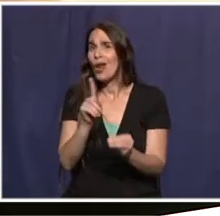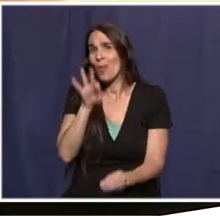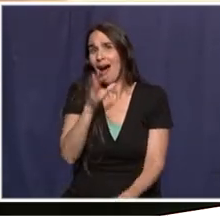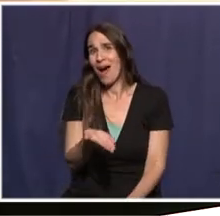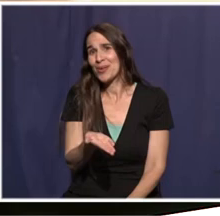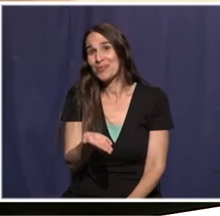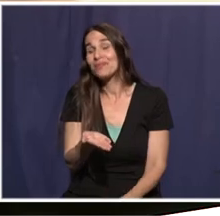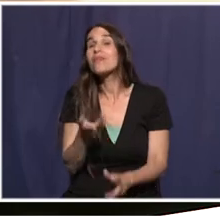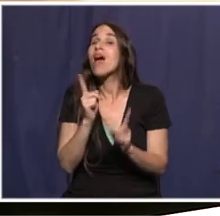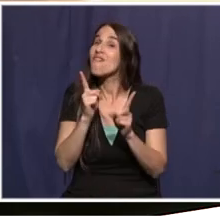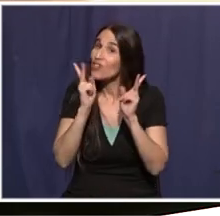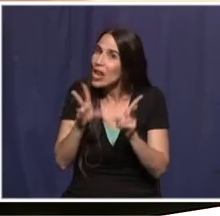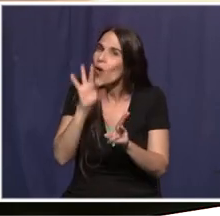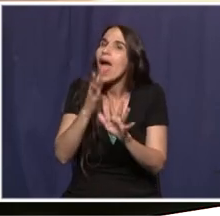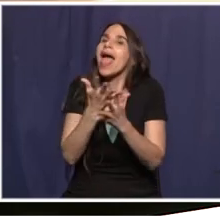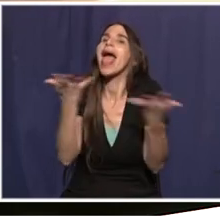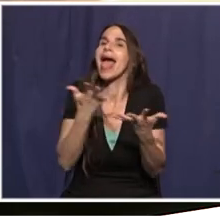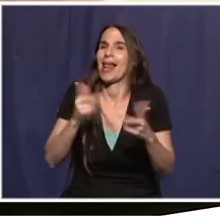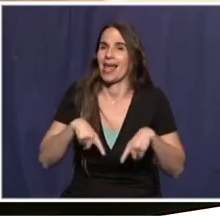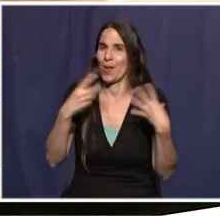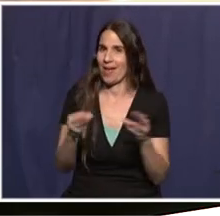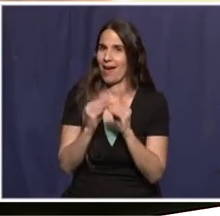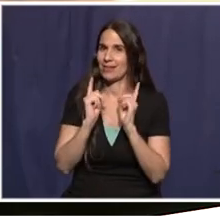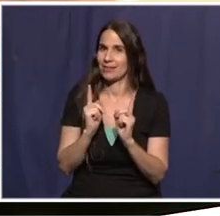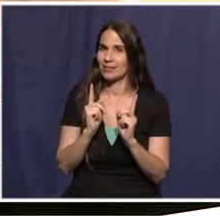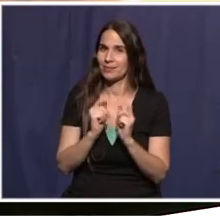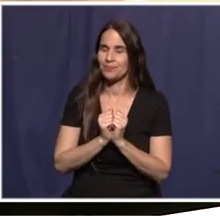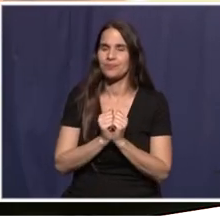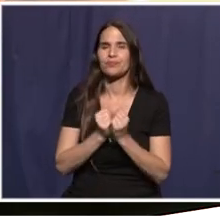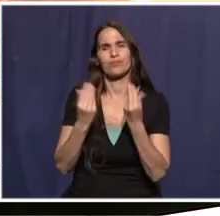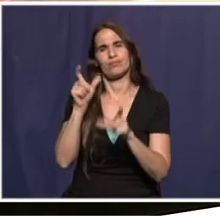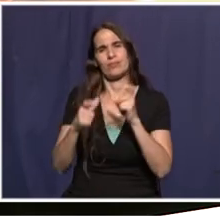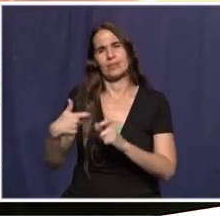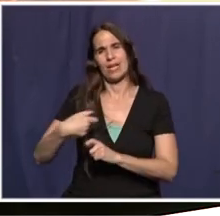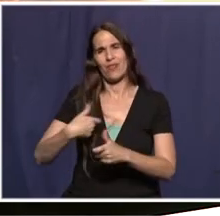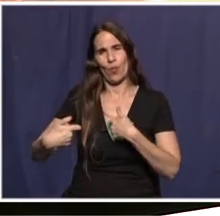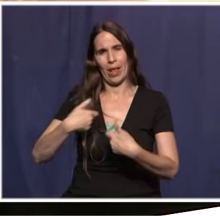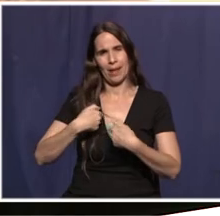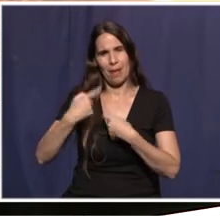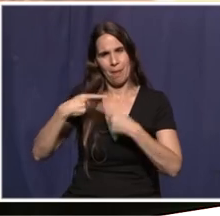אך אנחנו יכולים לבחור איך לעשות את זה. لكن يمكننا اختيار كيف نفعل ذلك. המון אנשים כתבו לי בימים האחרונים كثيرون كتبوا لي في الأيام الأخيرة וביקשו שאתן תקווה. وطلبوا أن أمنح الأمل.